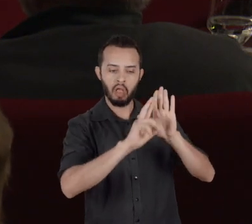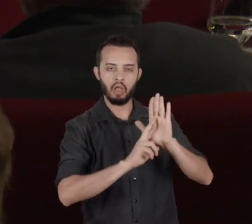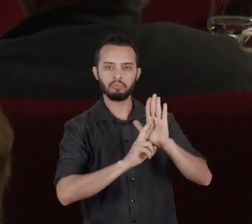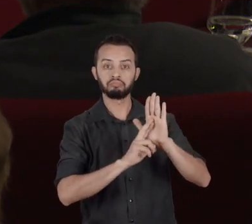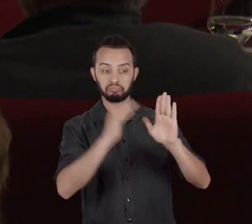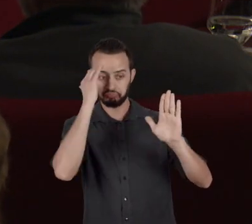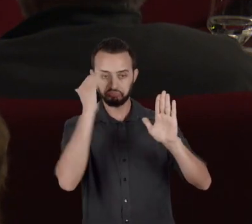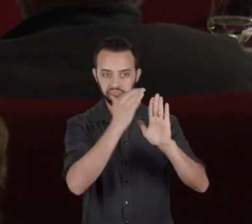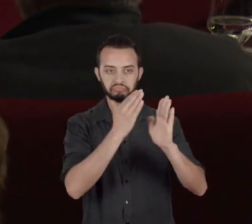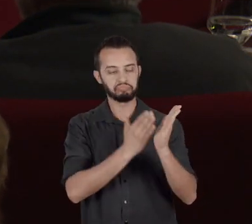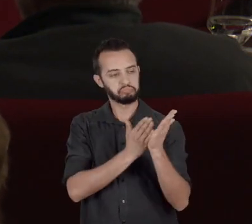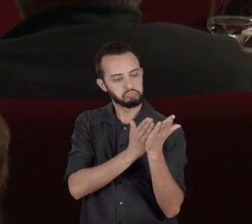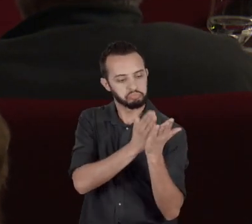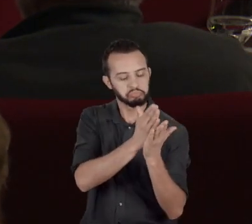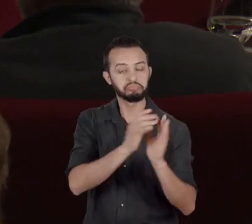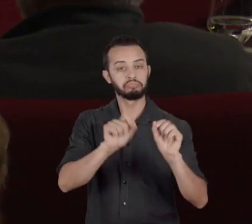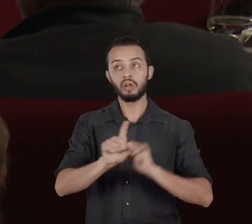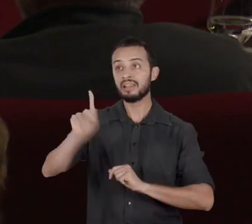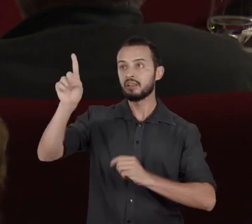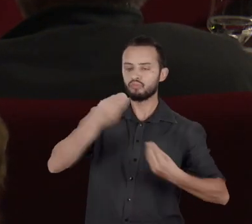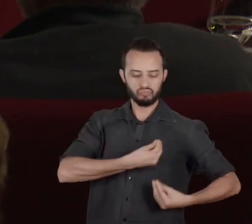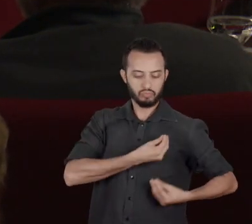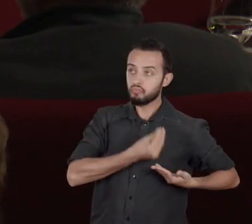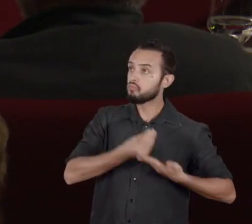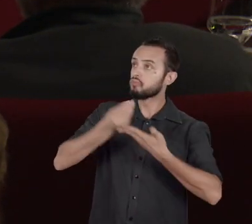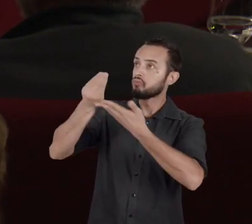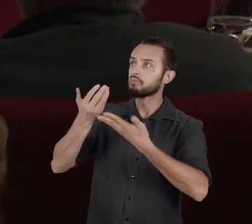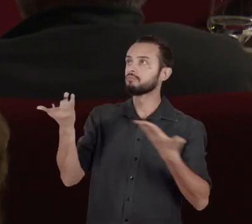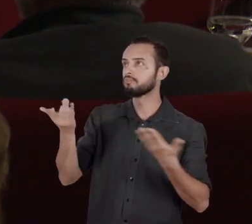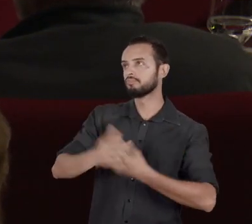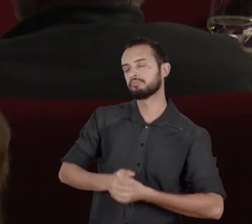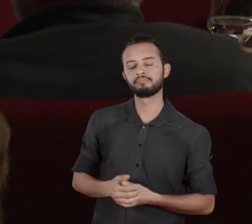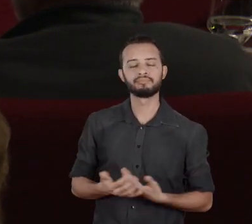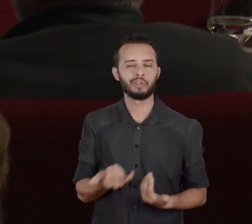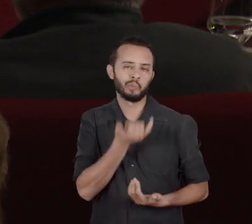faço as minhas oferendas aos deuses, com o perdão do meu mau teatro aqui.